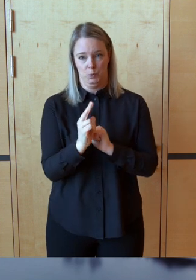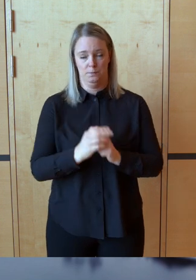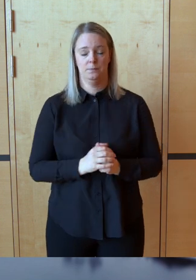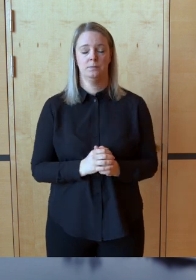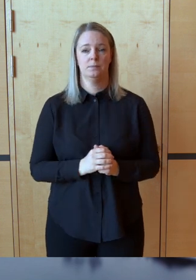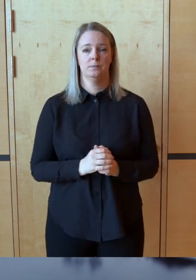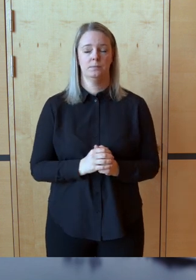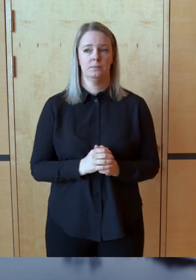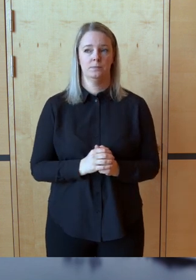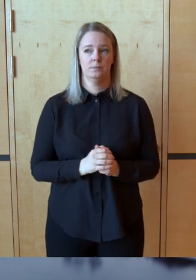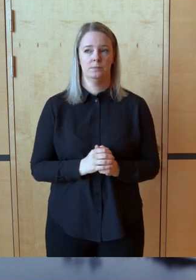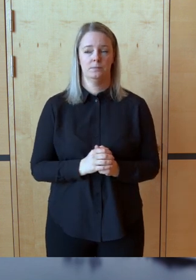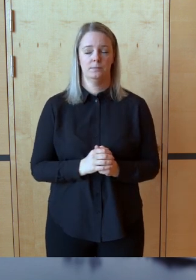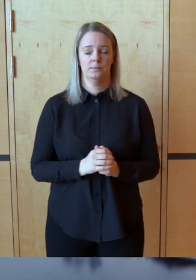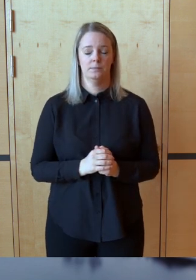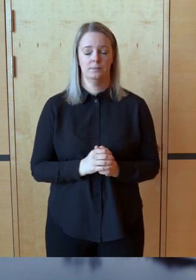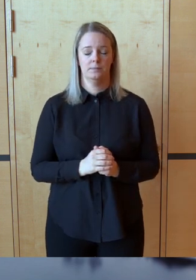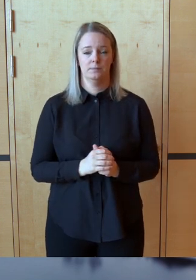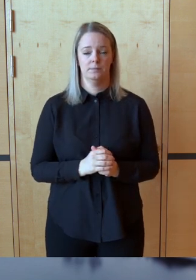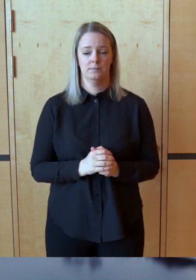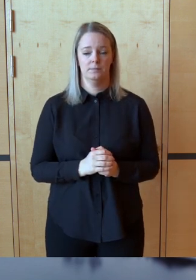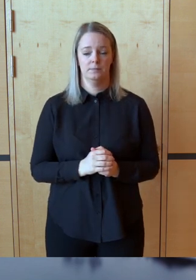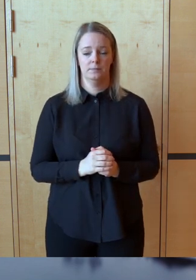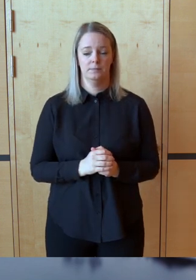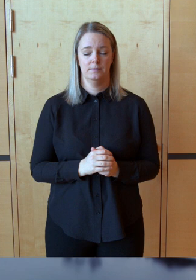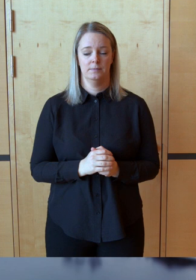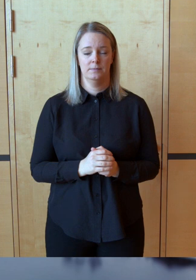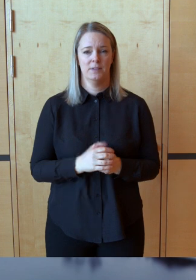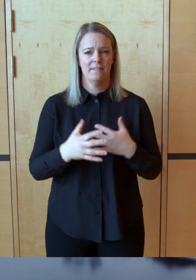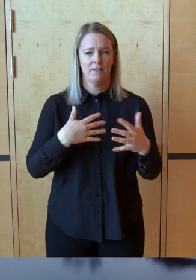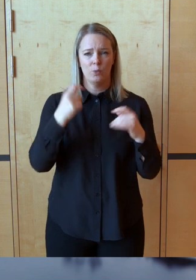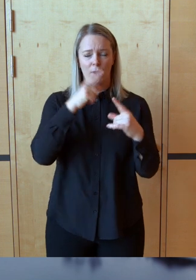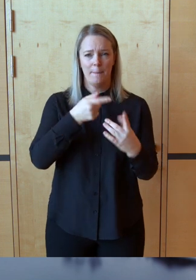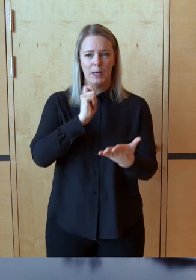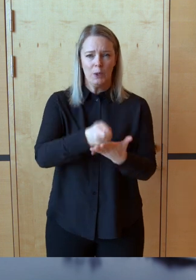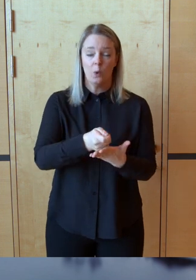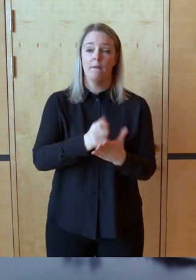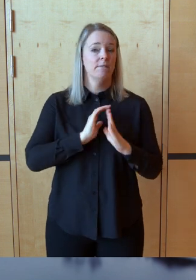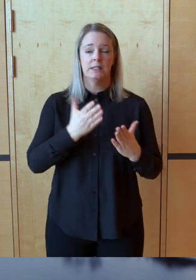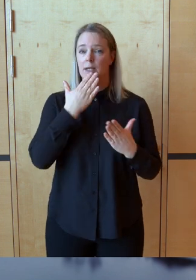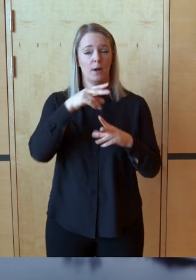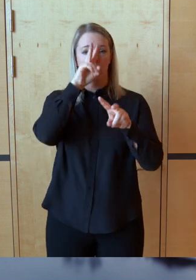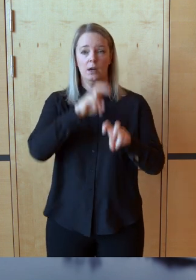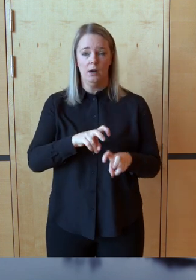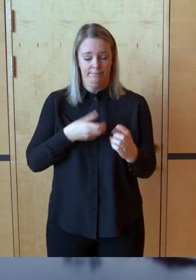Varför har man Alltså kan jag ta beslut Ja det är för att man har väldigt dåliga underlag och att det